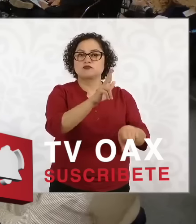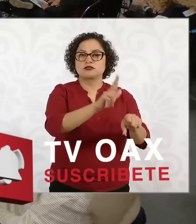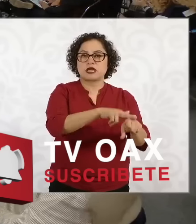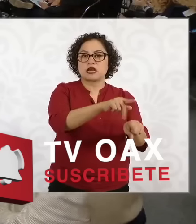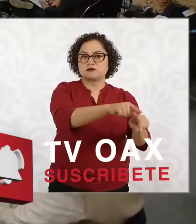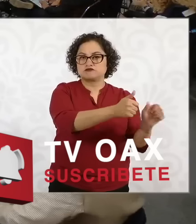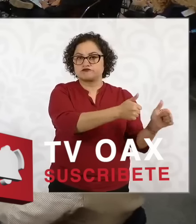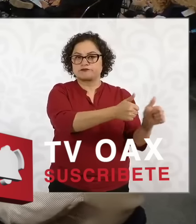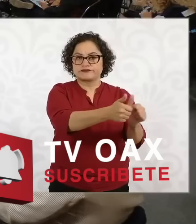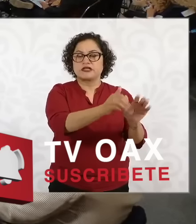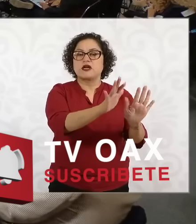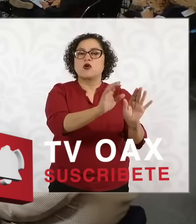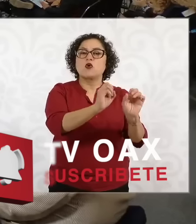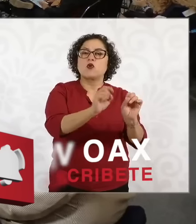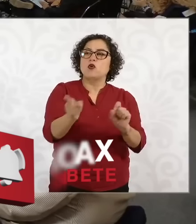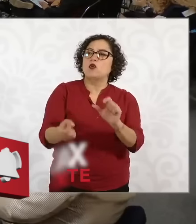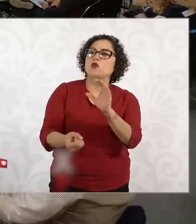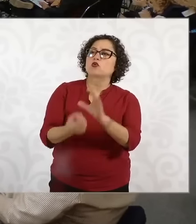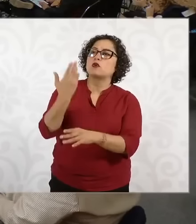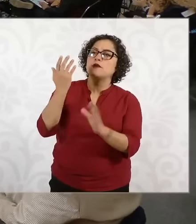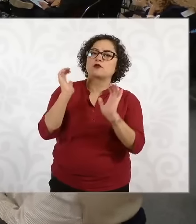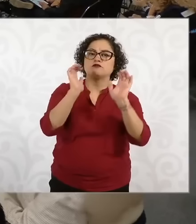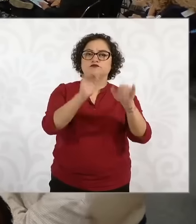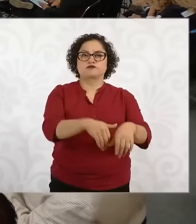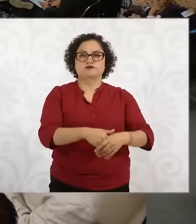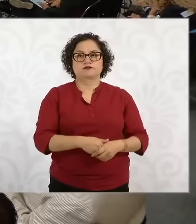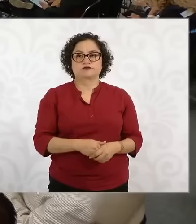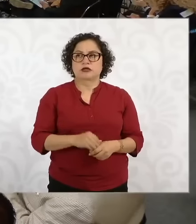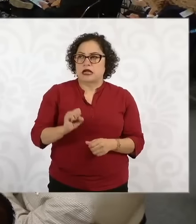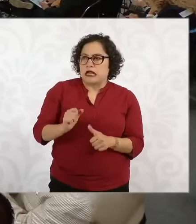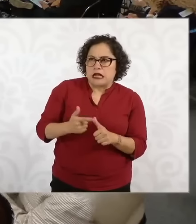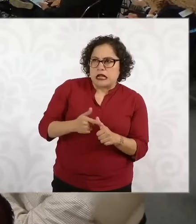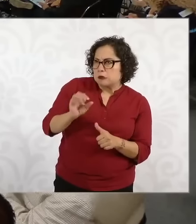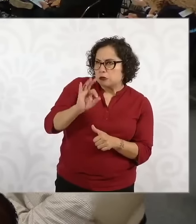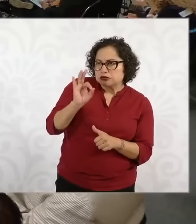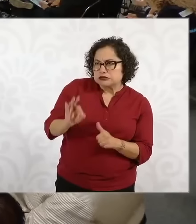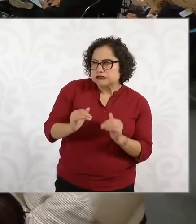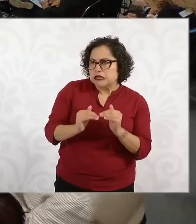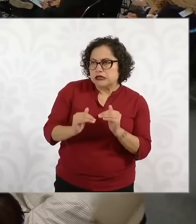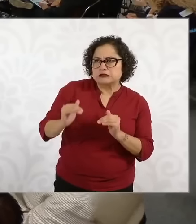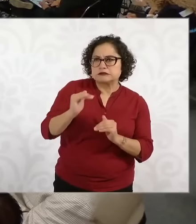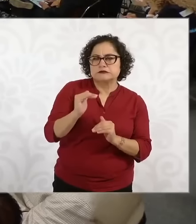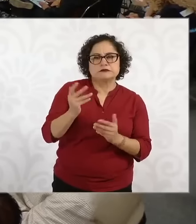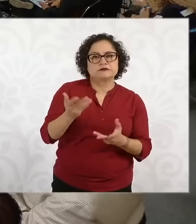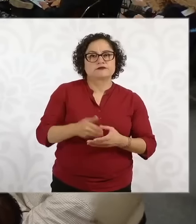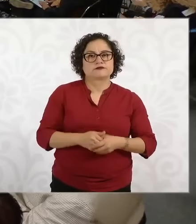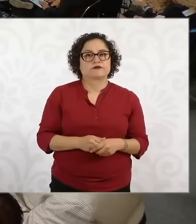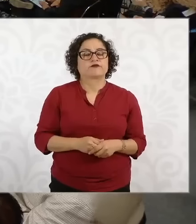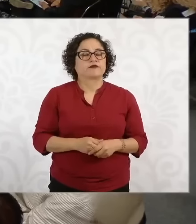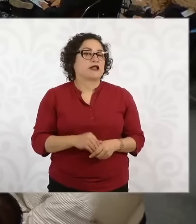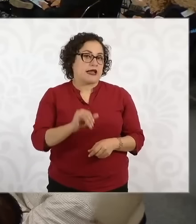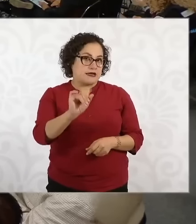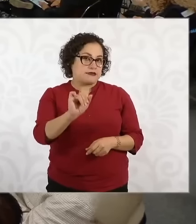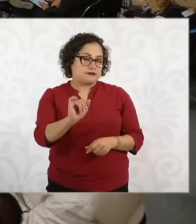si quiera sí soy algún porcentaje de incremento. Gracias. Sí, muchísimas gracias, eh, presidenta,